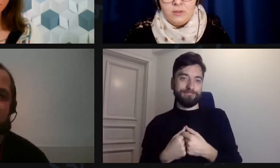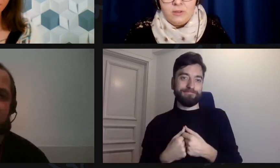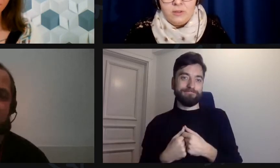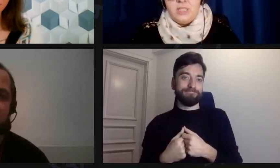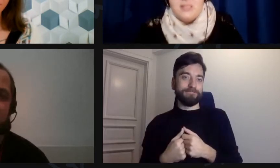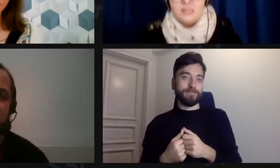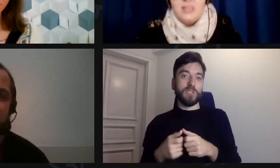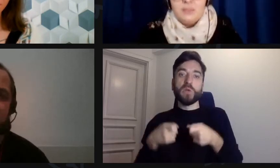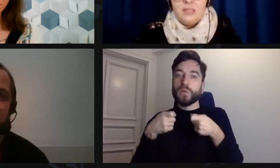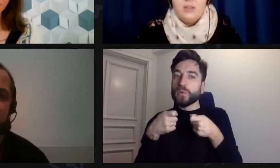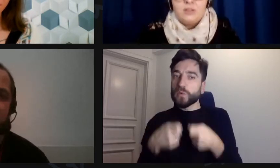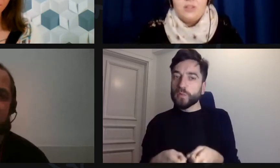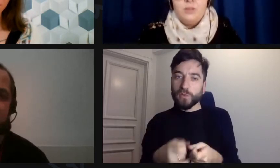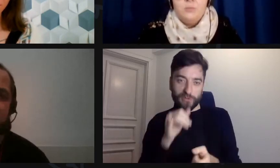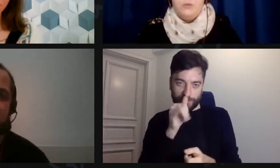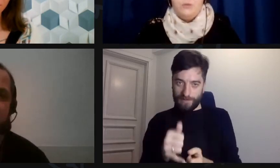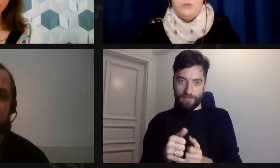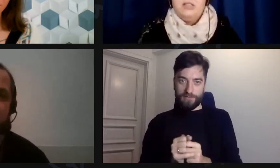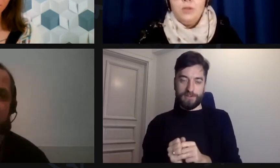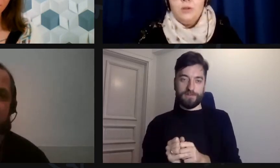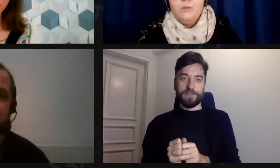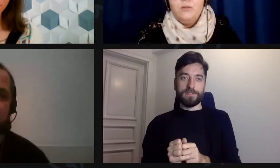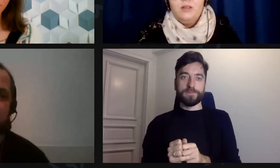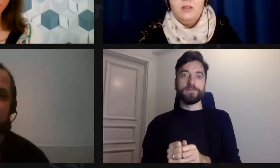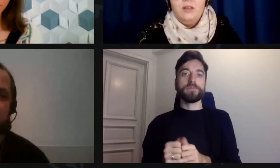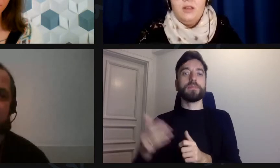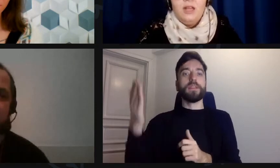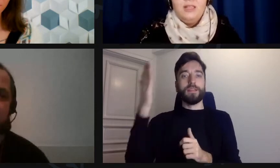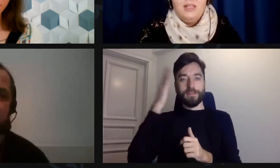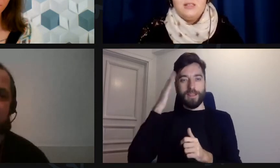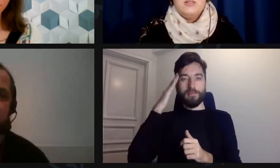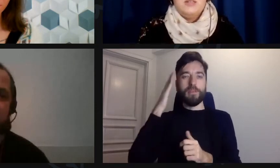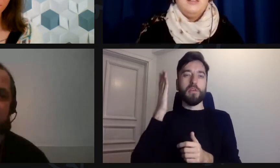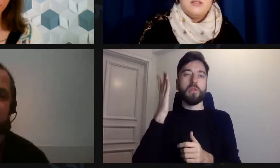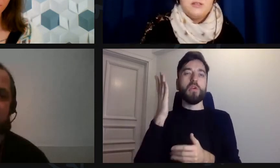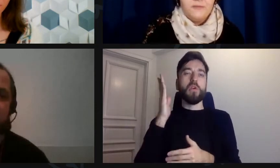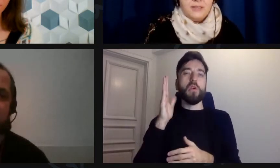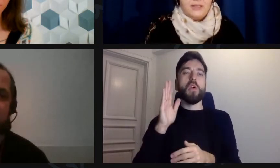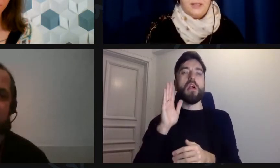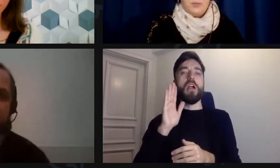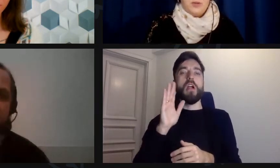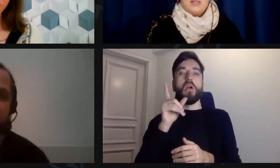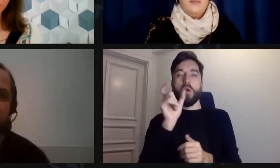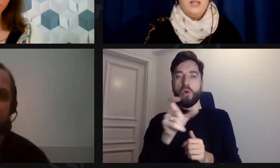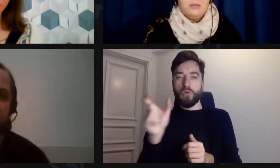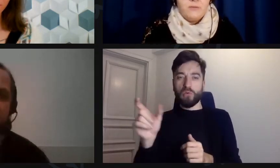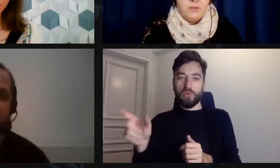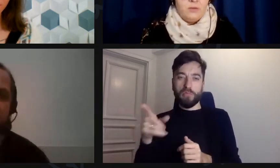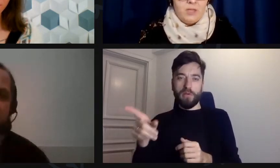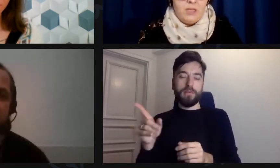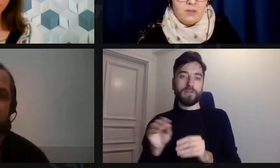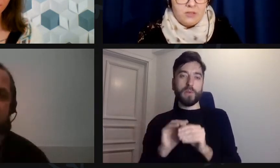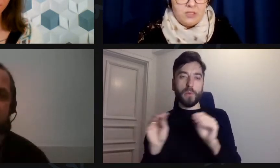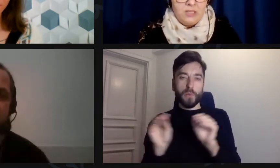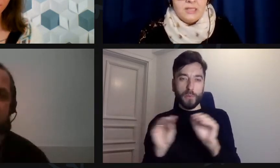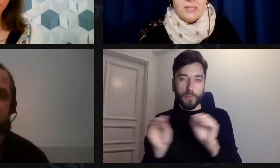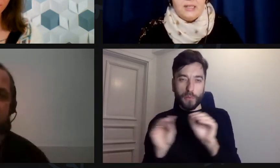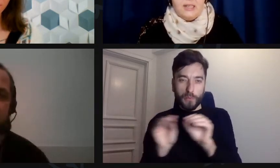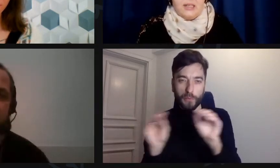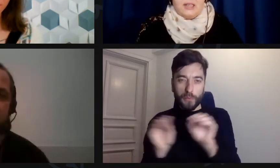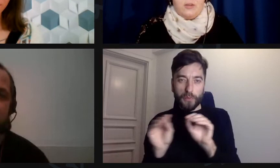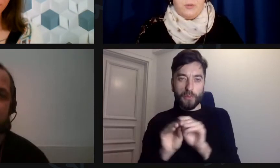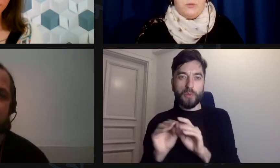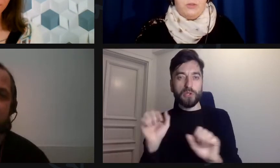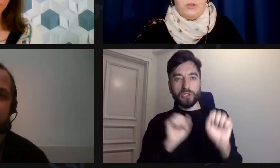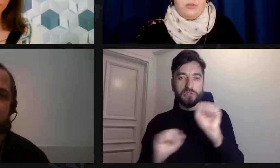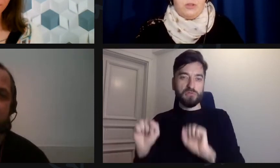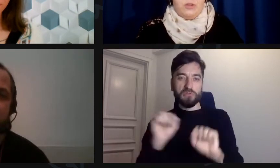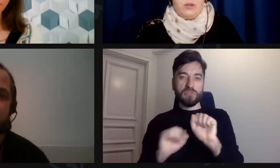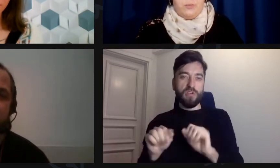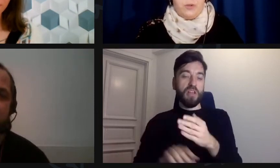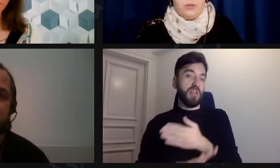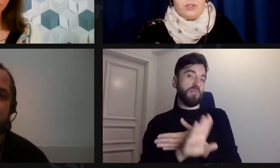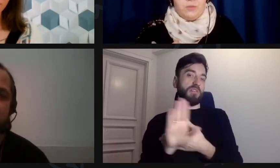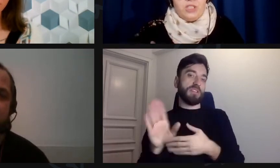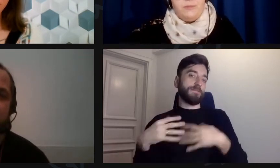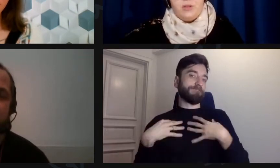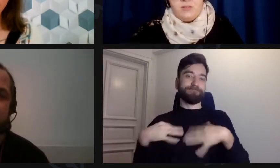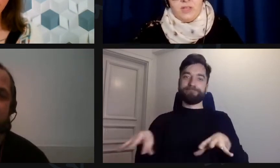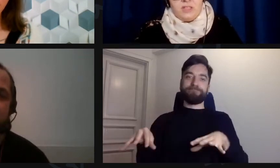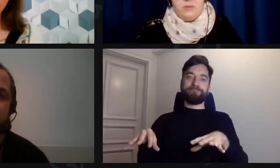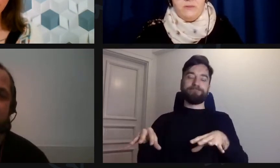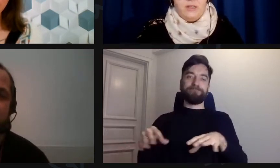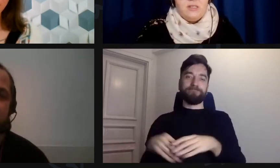Myślę, że znamy takie osoby, które trenują, ale nie są zainteresowane pokazywaniem umiejętności, robią to po to, żeby siebie rozwijać.